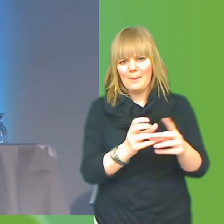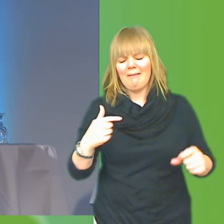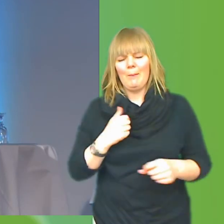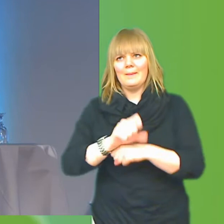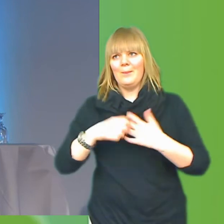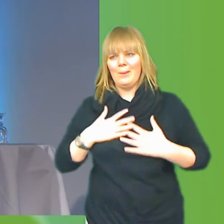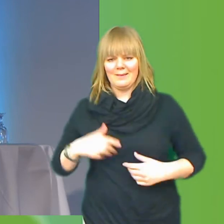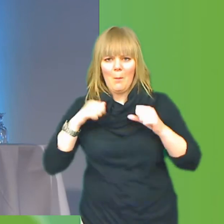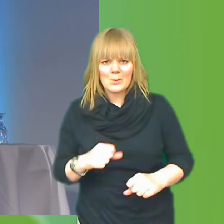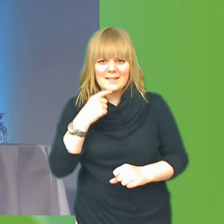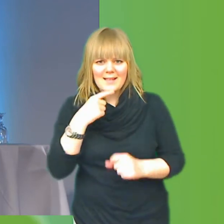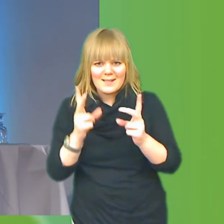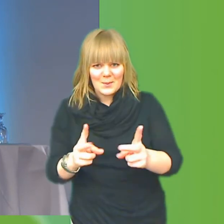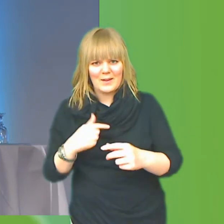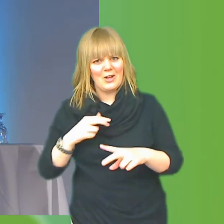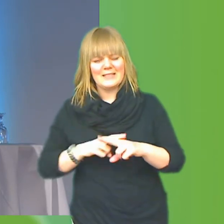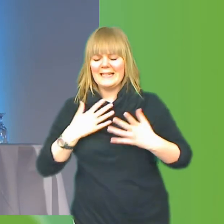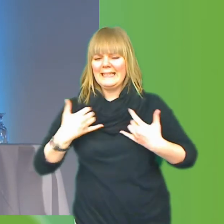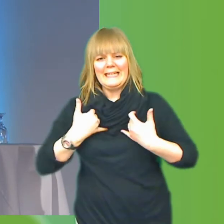Jag känner värme, glädje och passion. Ztts